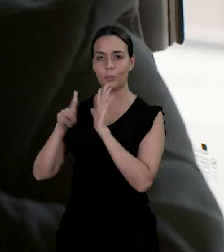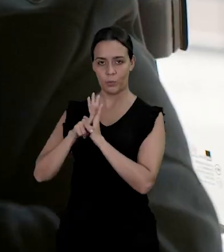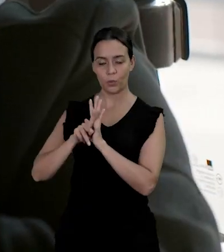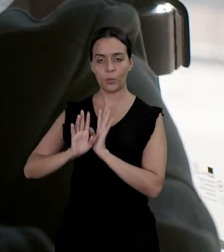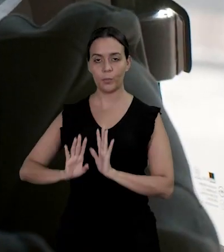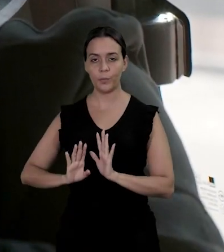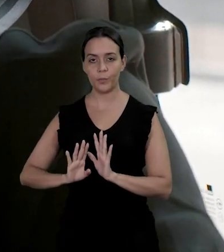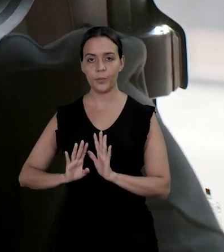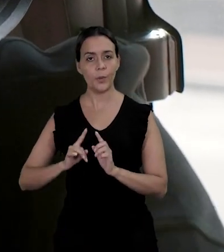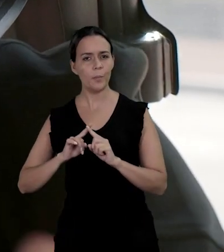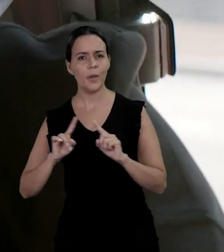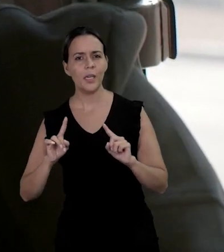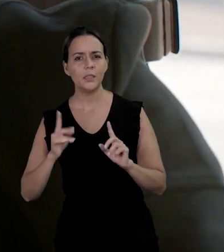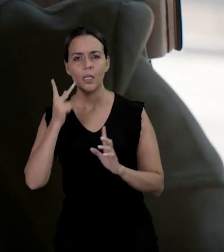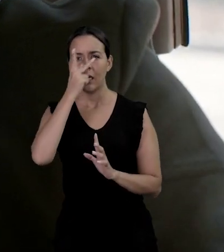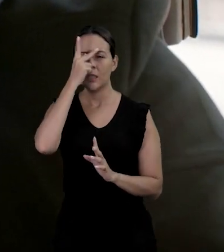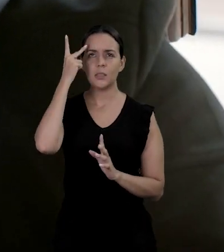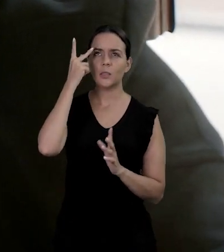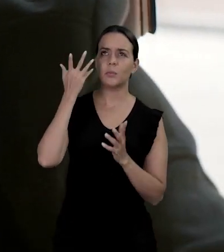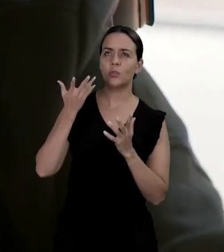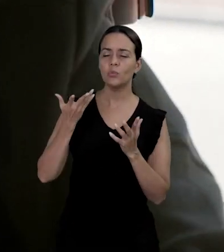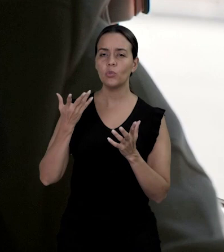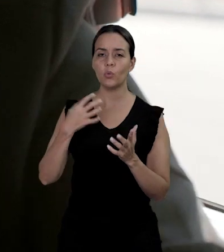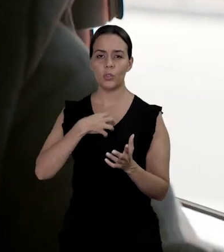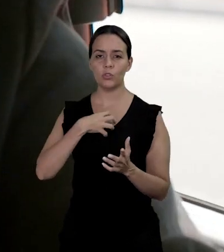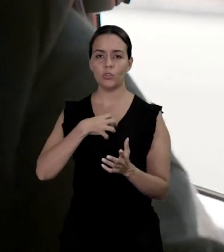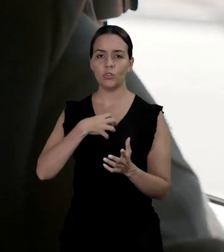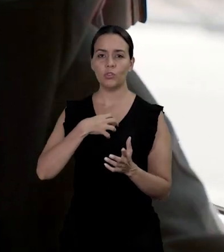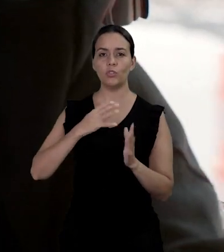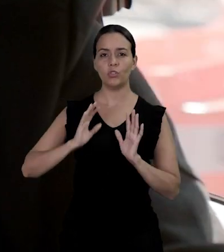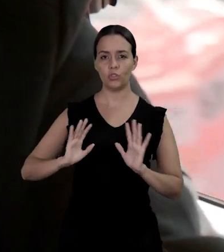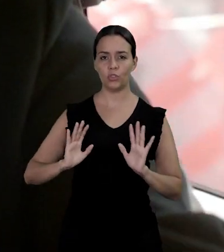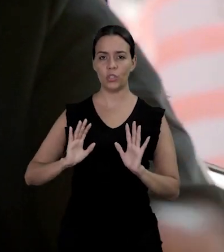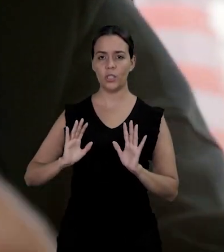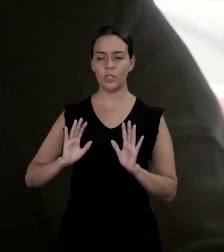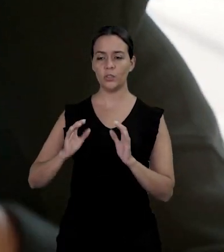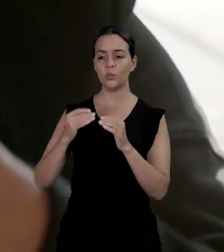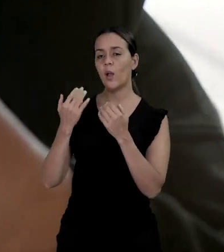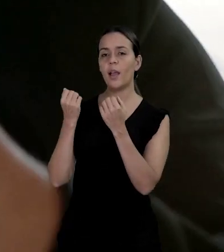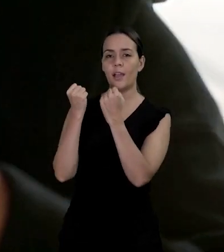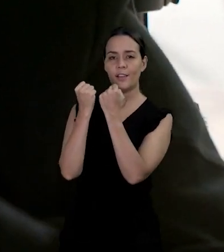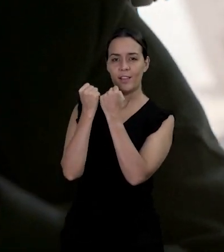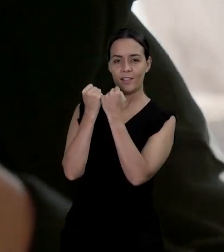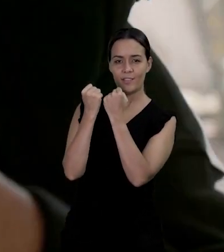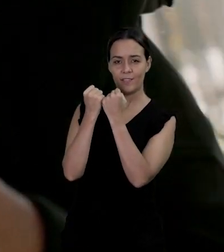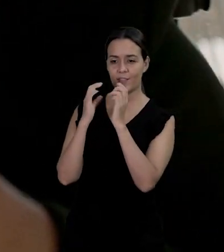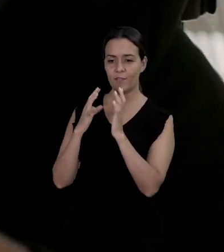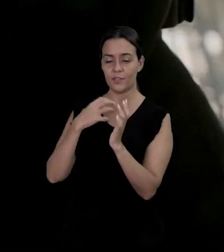Não é porque as pessoas têm... São más ou querem defender sua reserva de mercado.